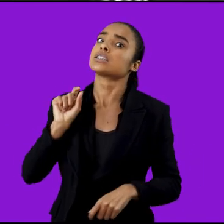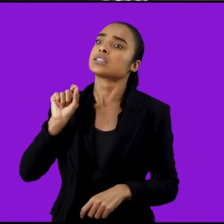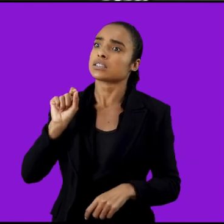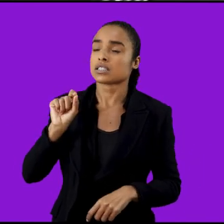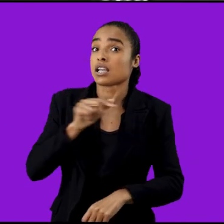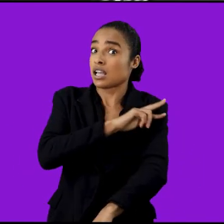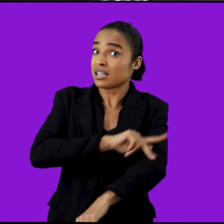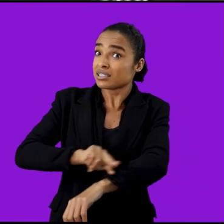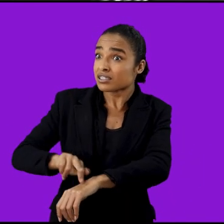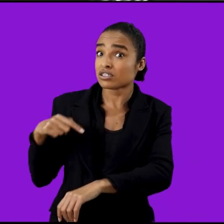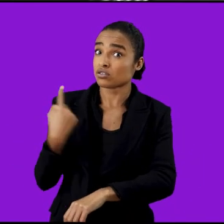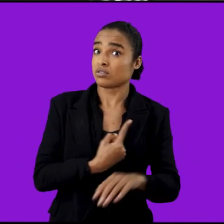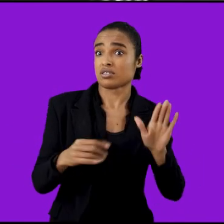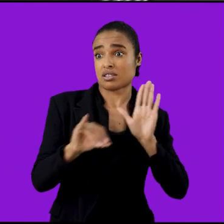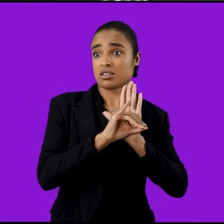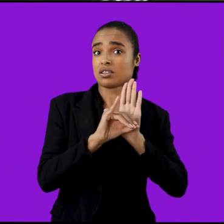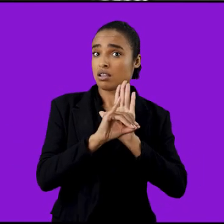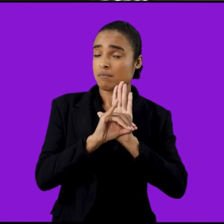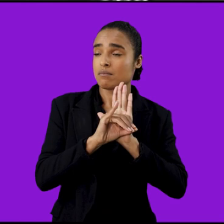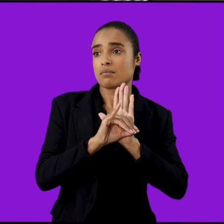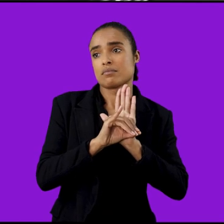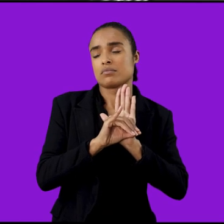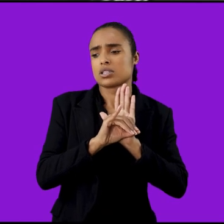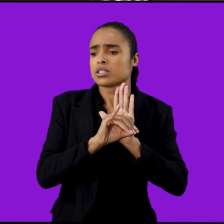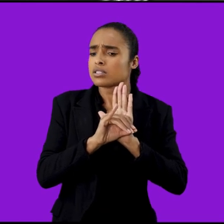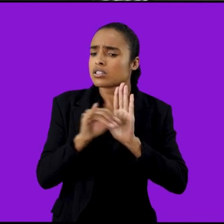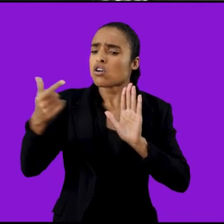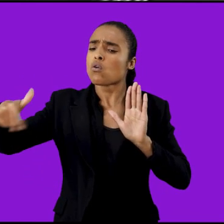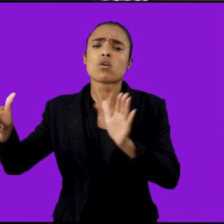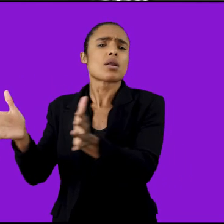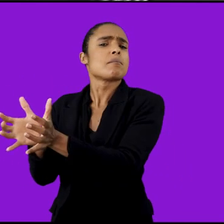a nossa identidade e aí, para outra galera que nos contrata respeitar quem a gente é: